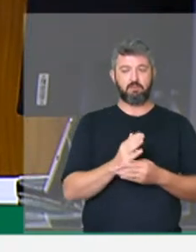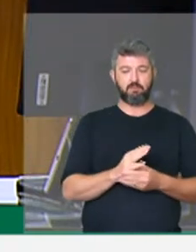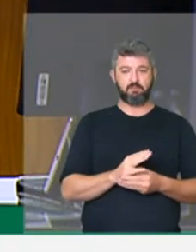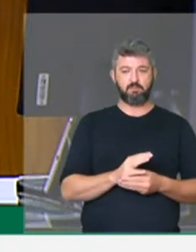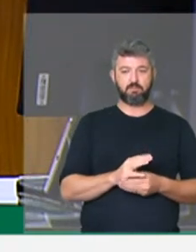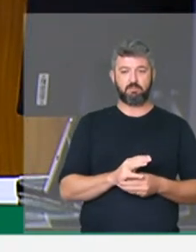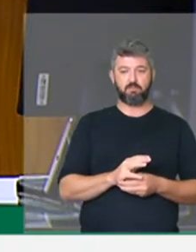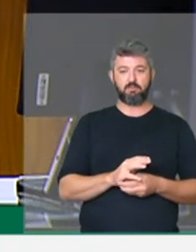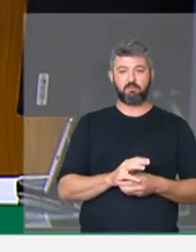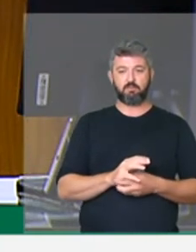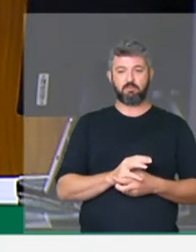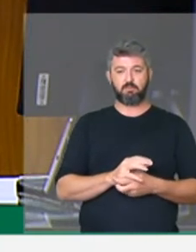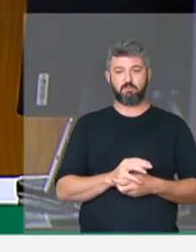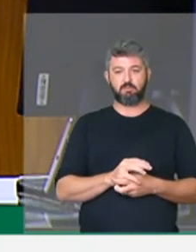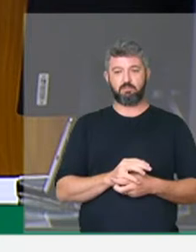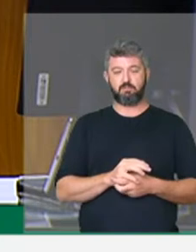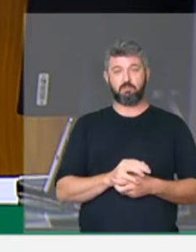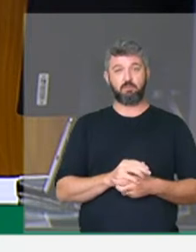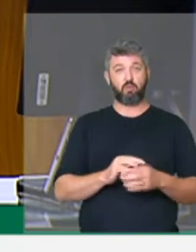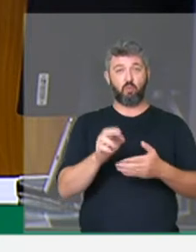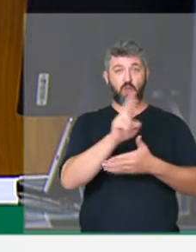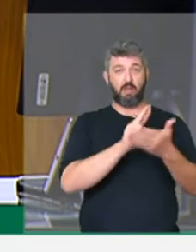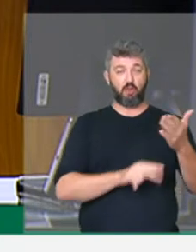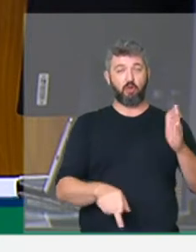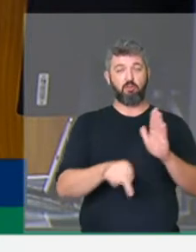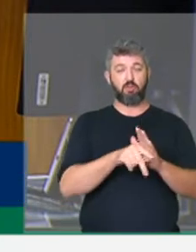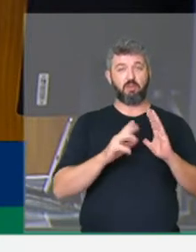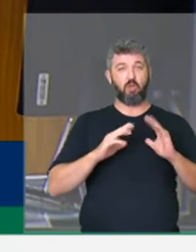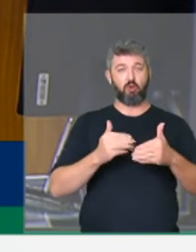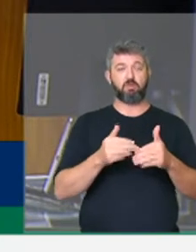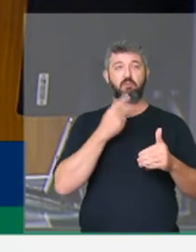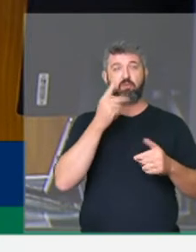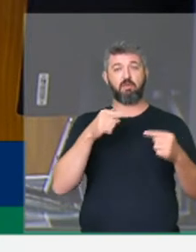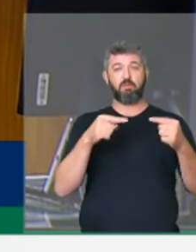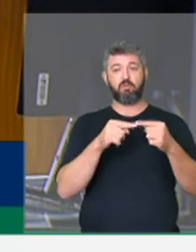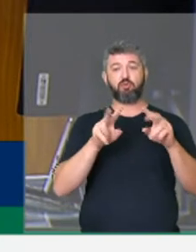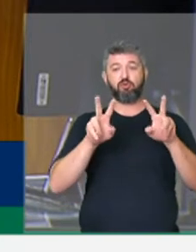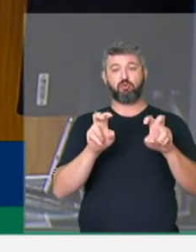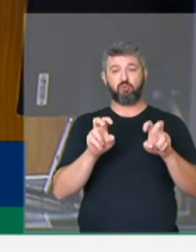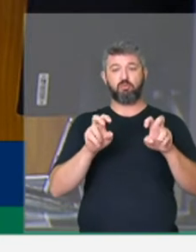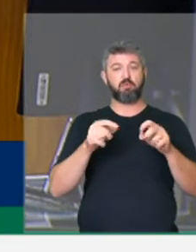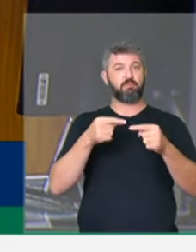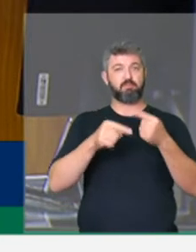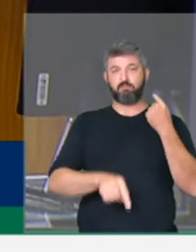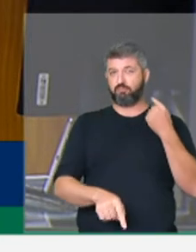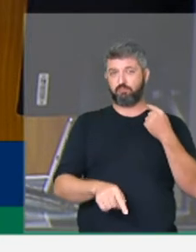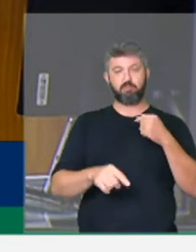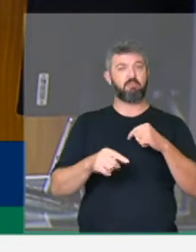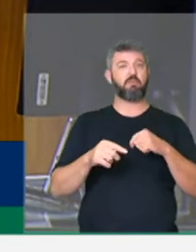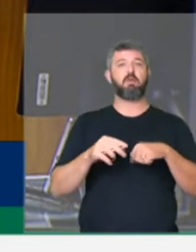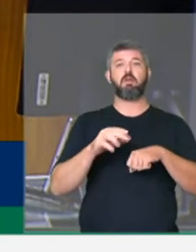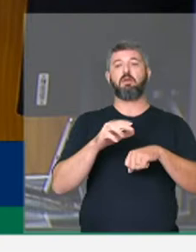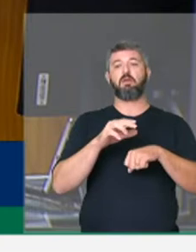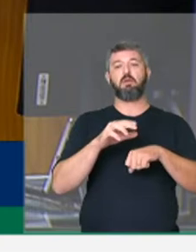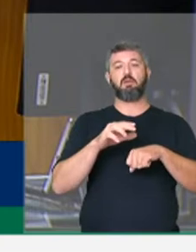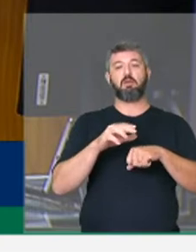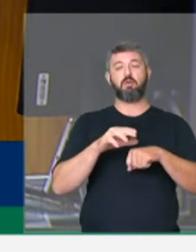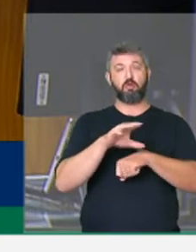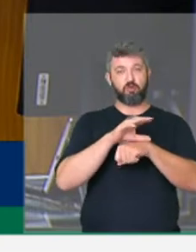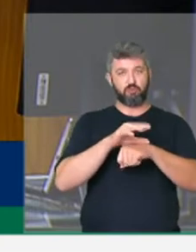DE RELEVÂNCIA, URGÊNCIA E ADEQUAÇÃO FINANCEIRA. ORIENTAÇÃO DE BANCADA. COMO ORIENTA O PSL? -- [DEPUTADO]: DIGNÍSSIMO PRESIDENTE, O PSL ORIENTA SIM.... AO PARECER